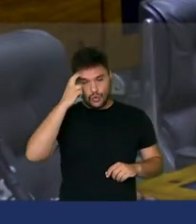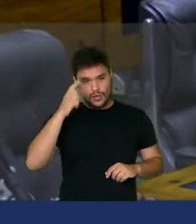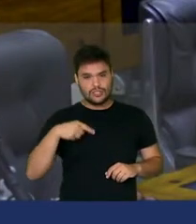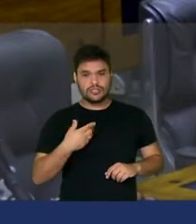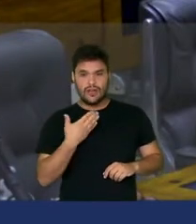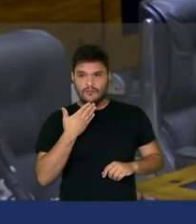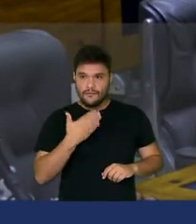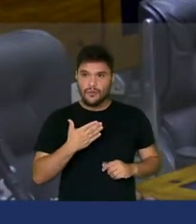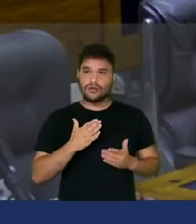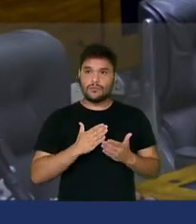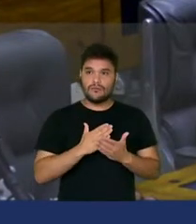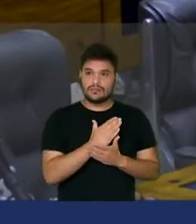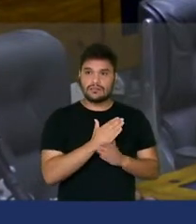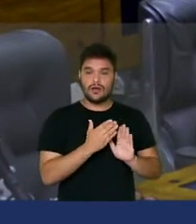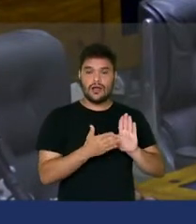AQUI. DIANTE DISTO, ÂMBITO DA COMISSÃO DE CULTURA, SOMOS